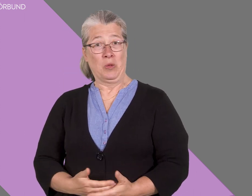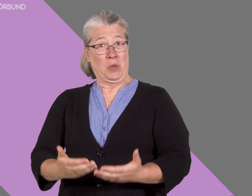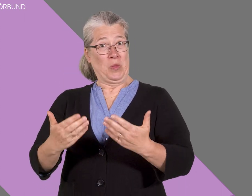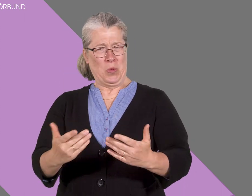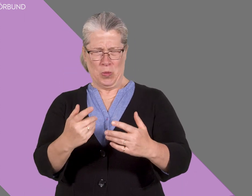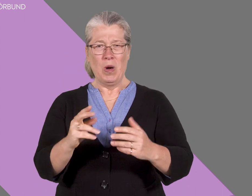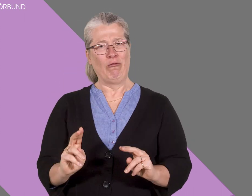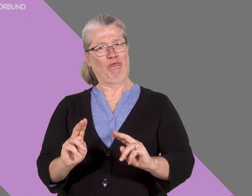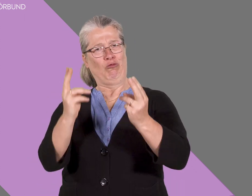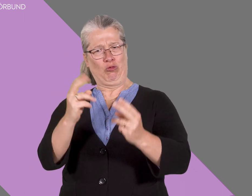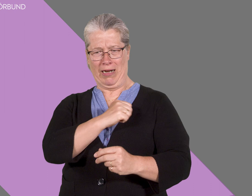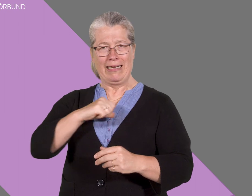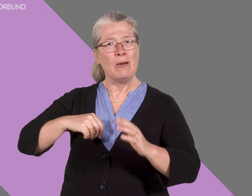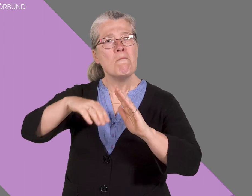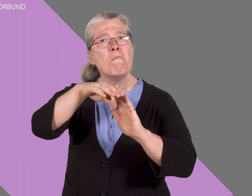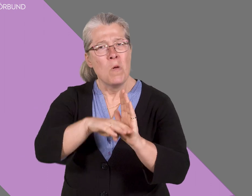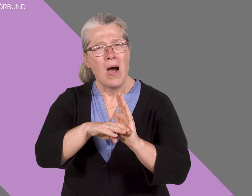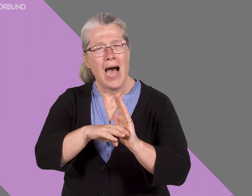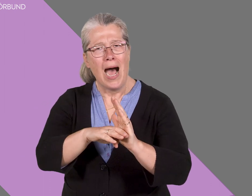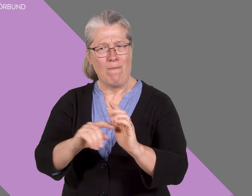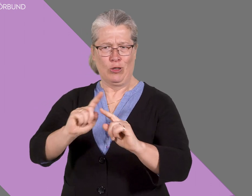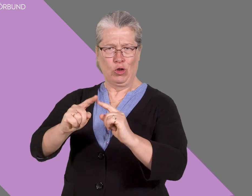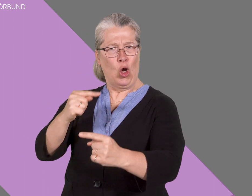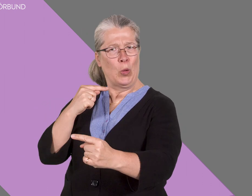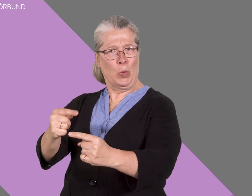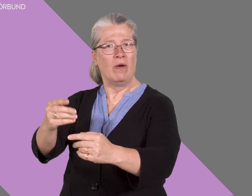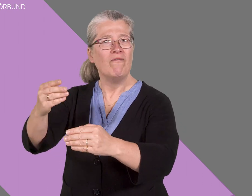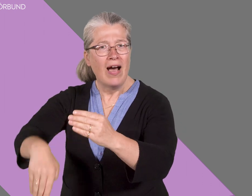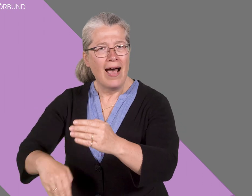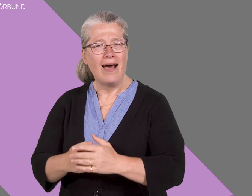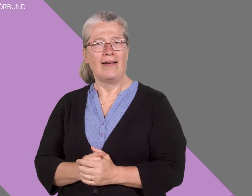Regeringsprogrammet finslipas är inne i slutskedet som bäst.